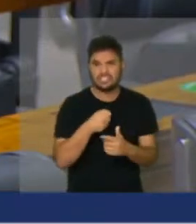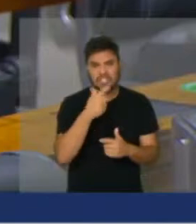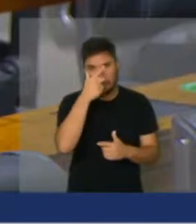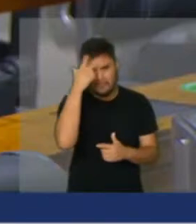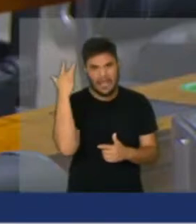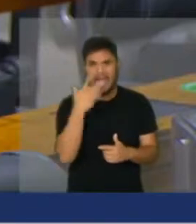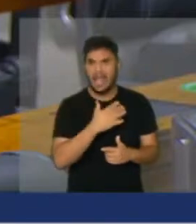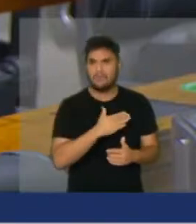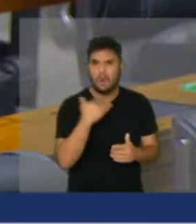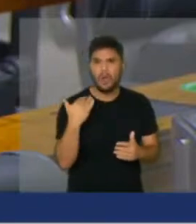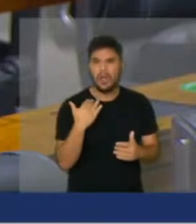MAS FOI A LÓGICA PATRIARCAL, PATRIMONIALISTA, A LÓGICA QUE